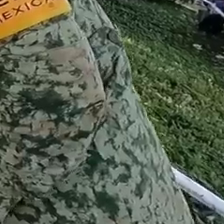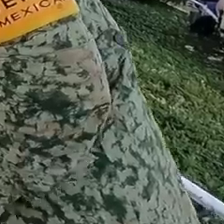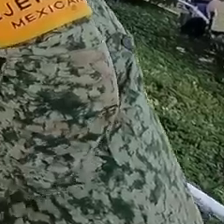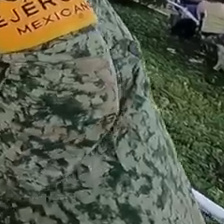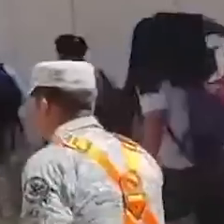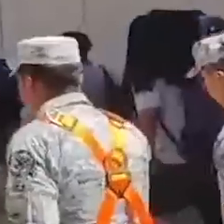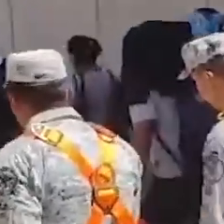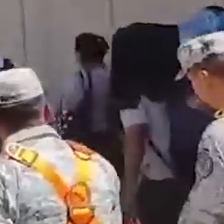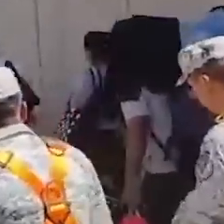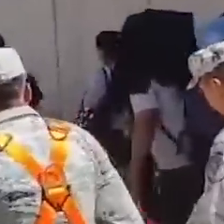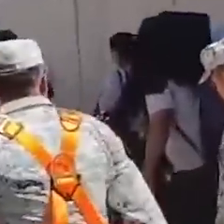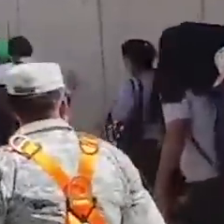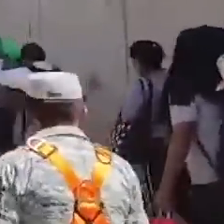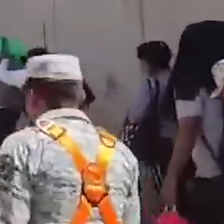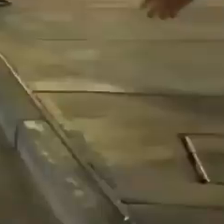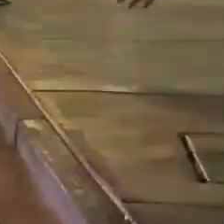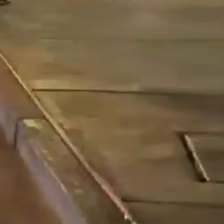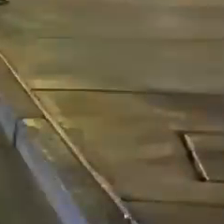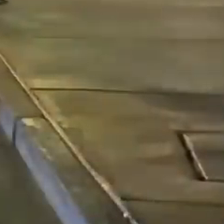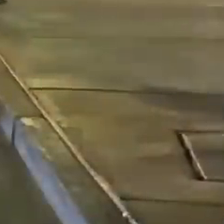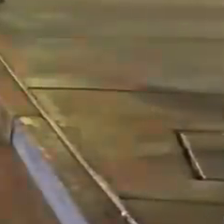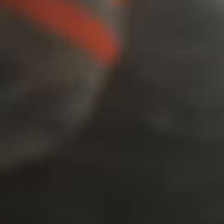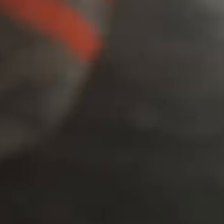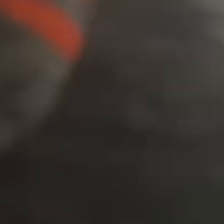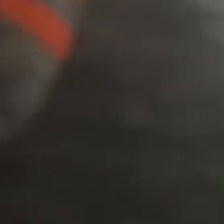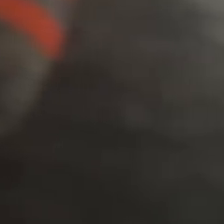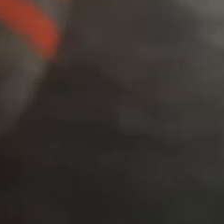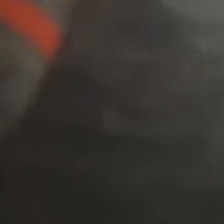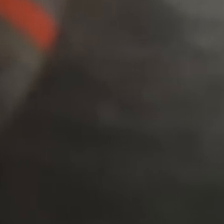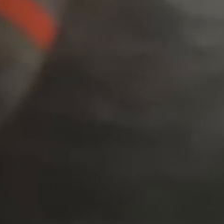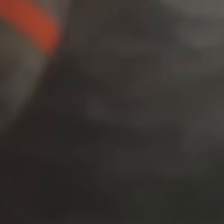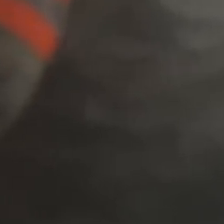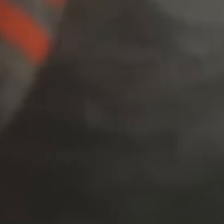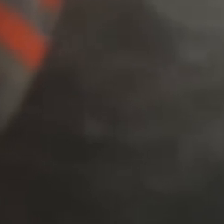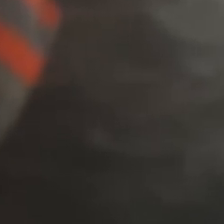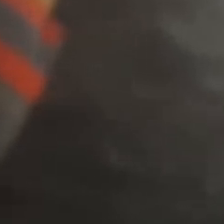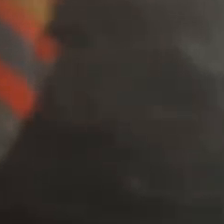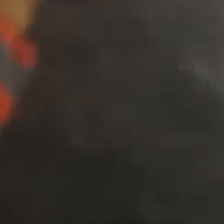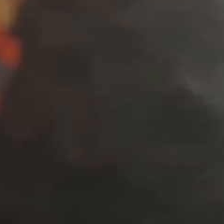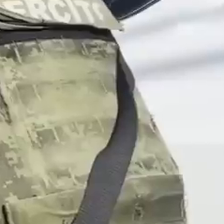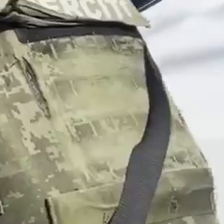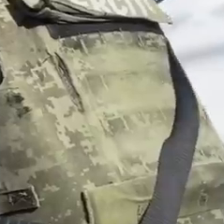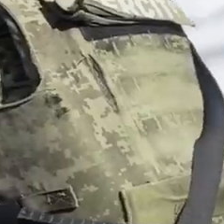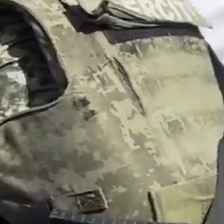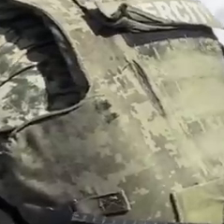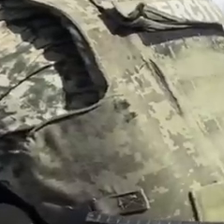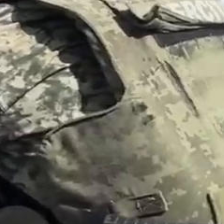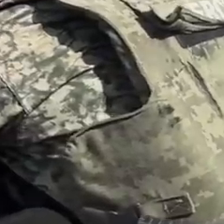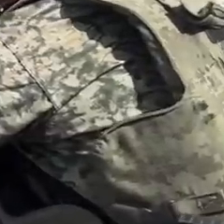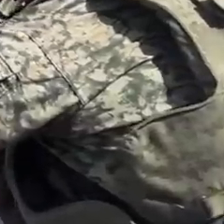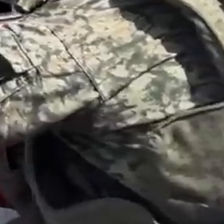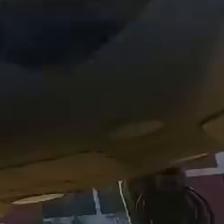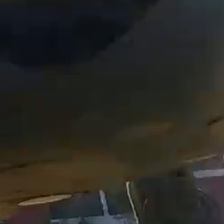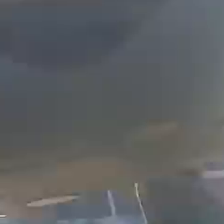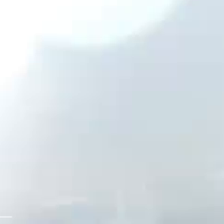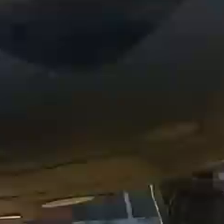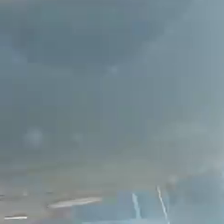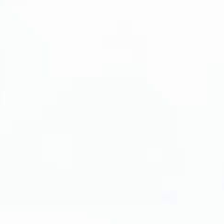la presidenta pero no imposible con este segundo piso de la cuarta transformación la presidenta